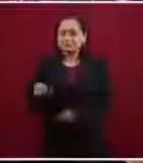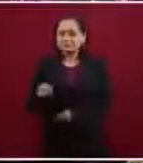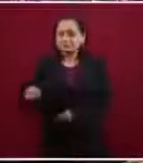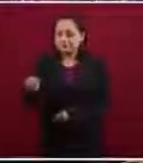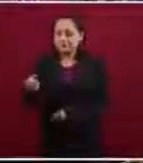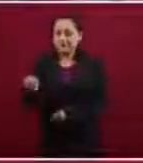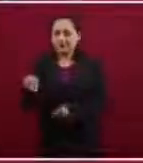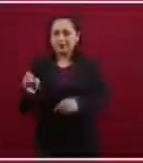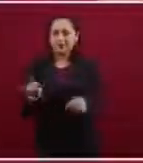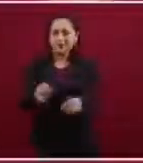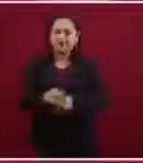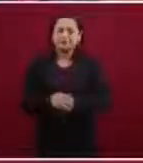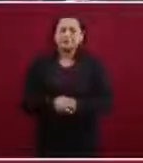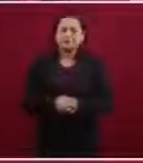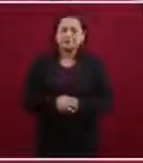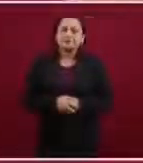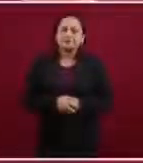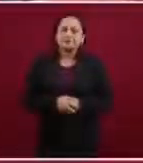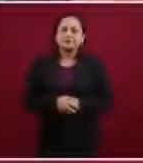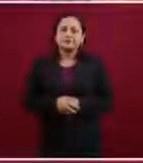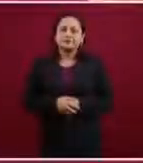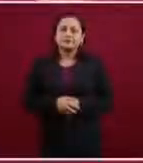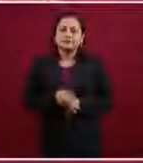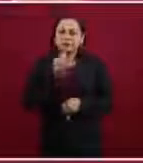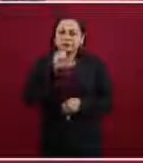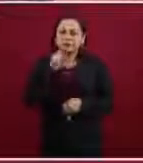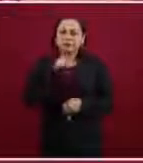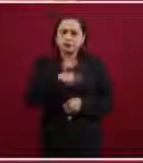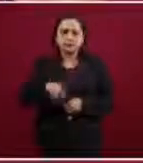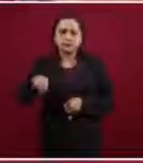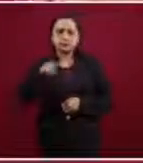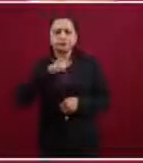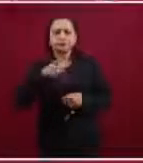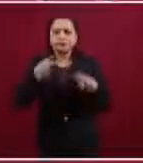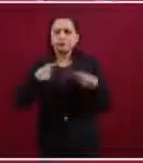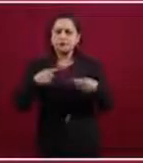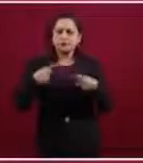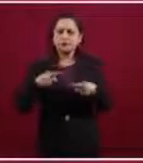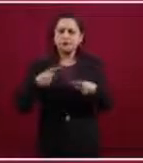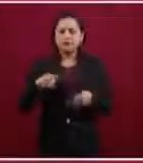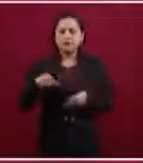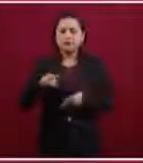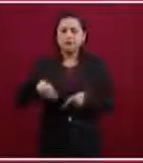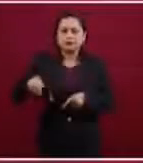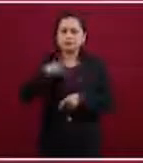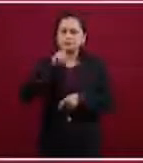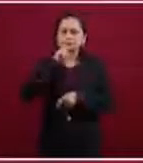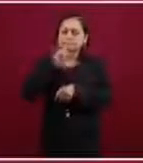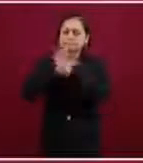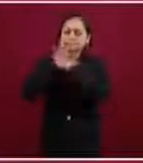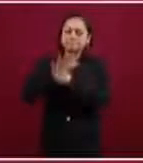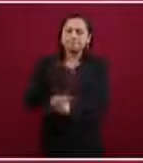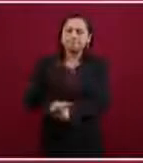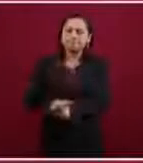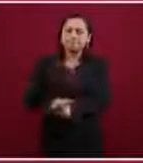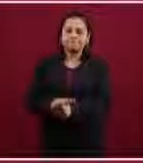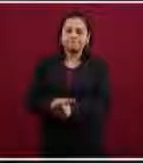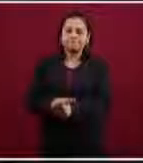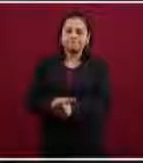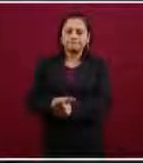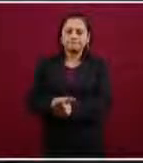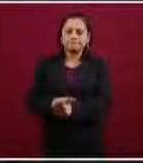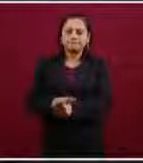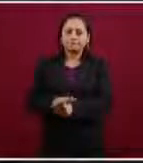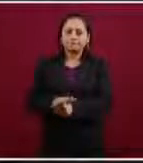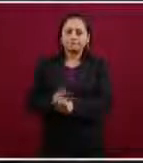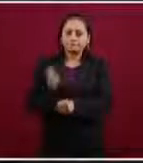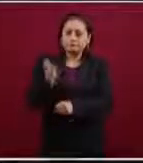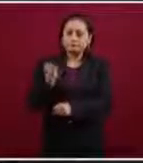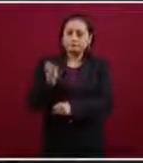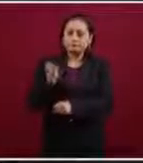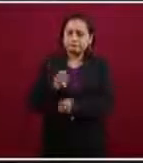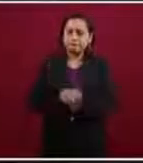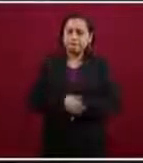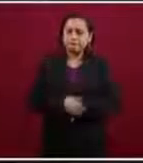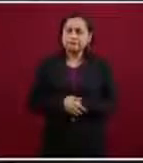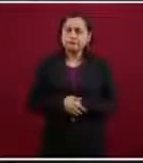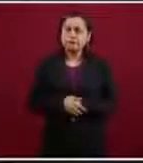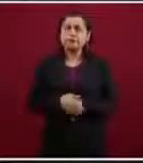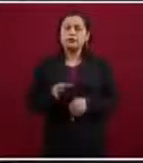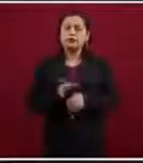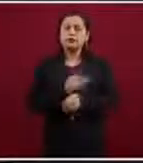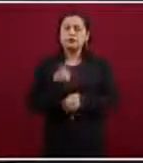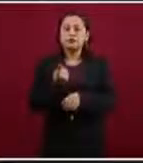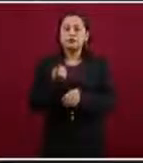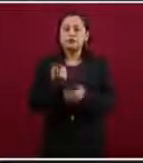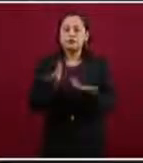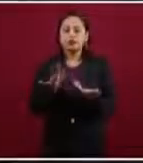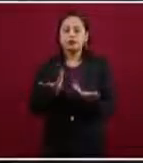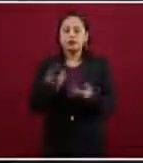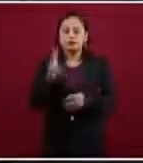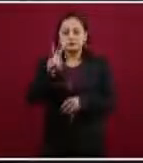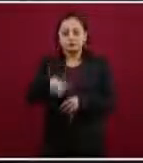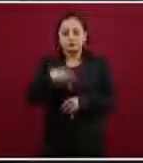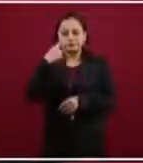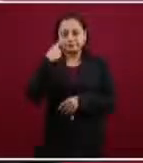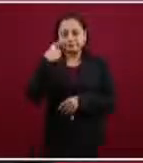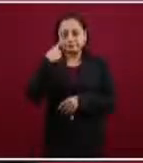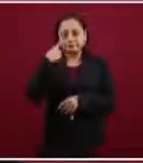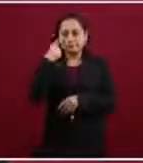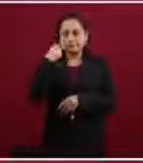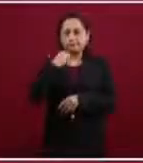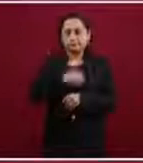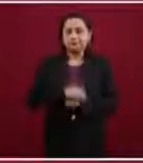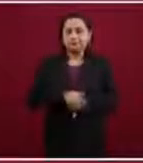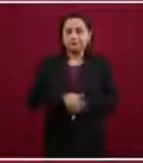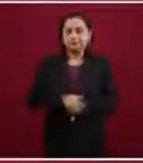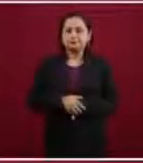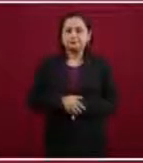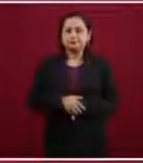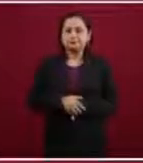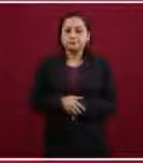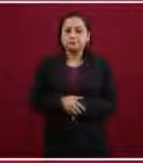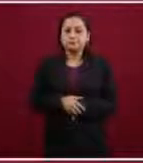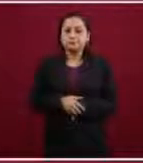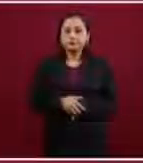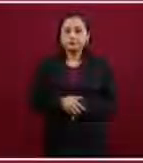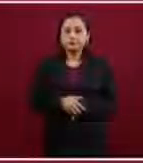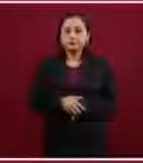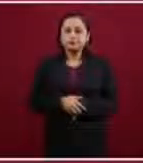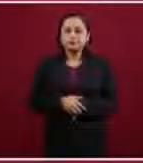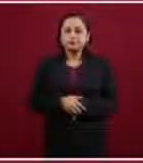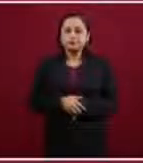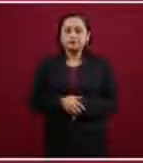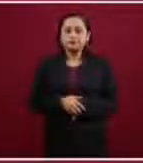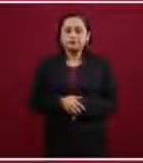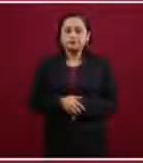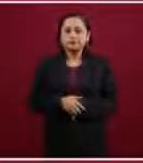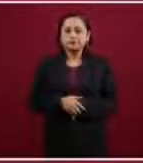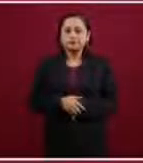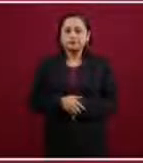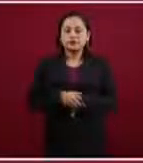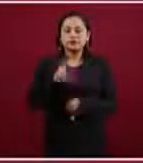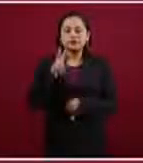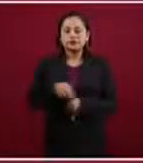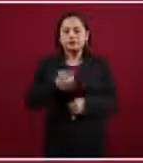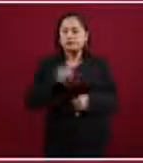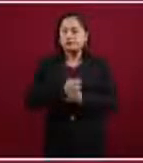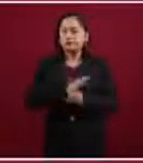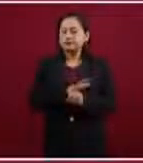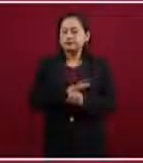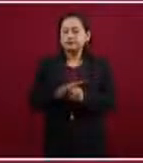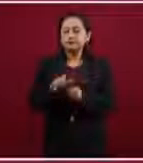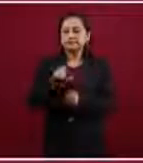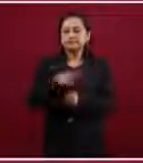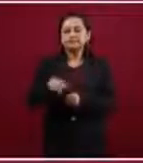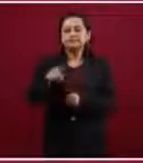Y víctimas de la censura porque ponían, hasta eso, de manera infame